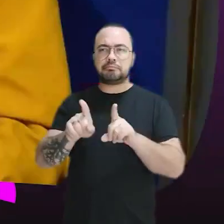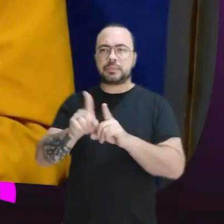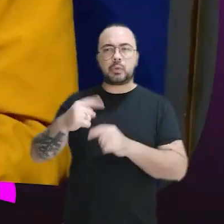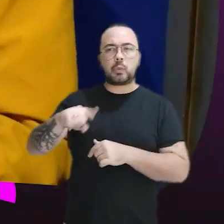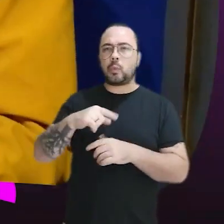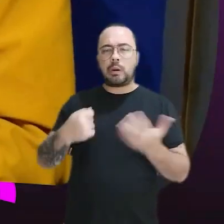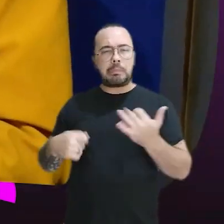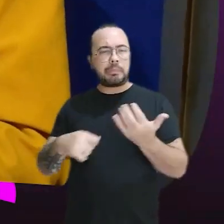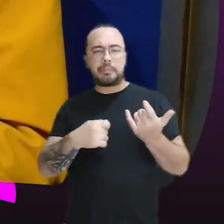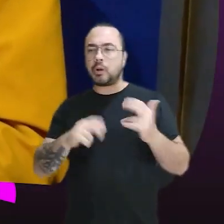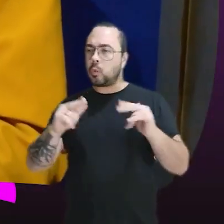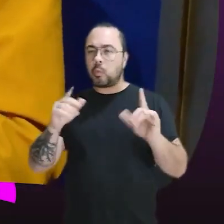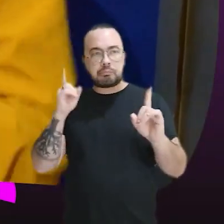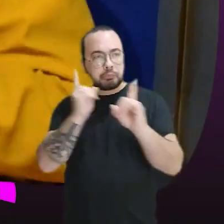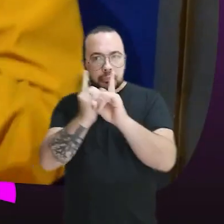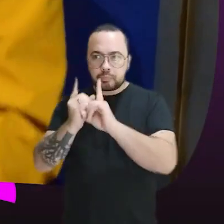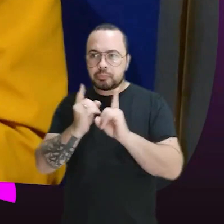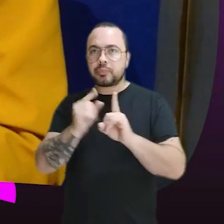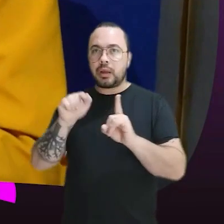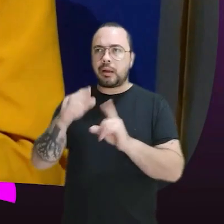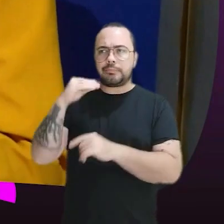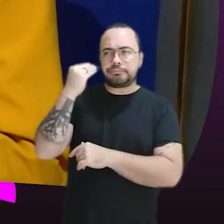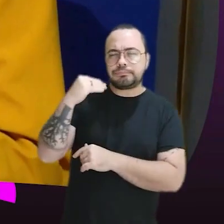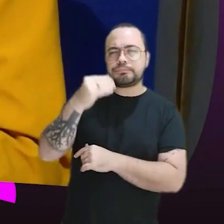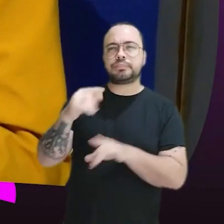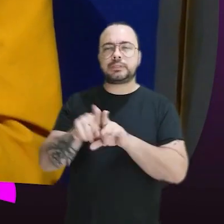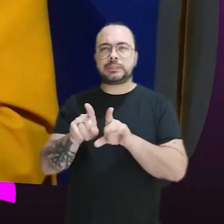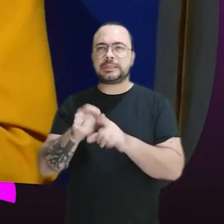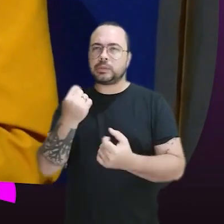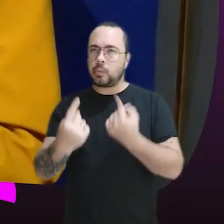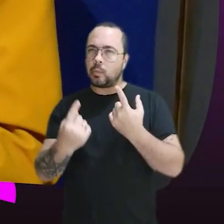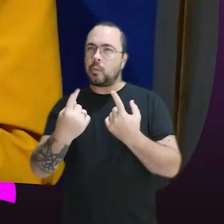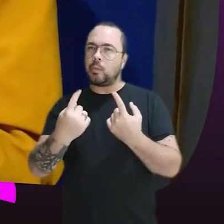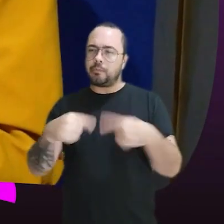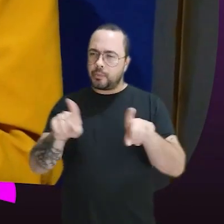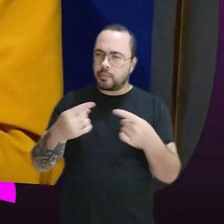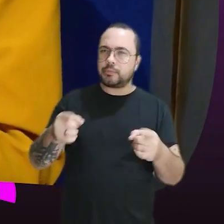Tipo, a galera que vem e vem sempre experimentar, então sempre alguns músicos colam aqui pra fazer um som